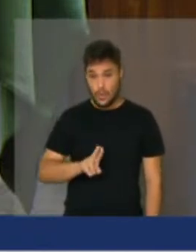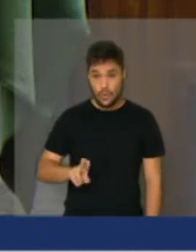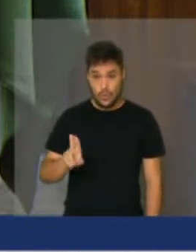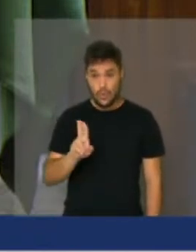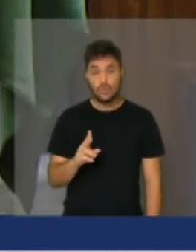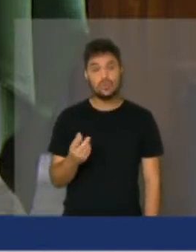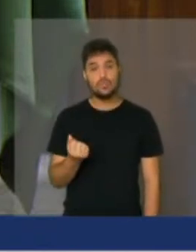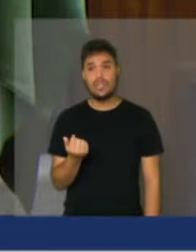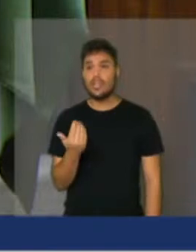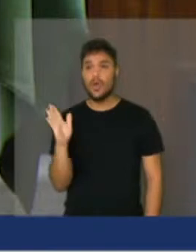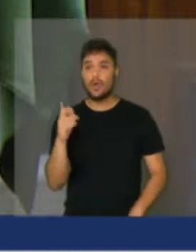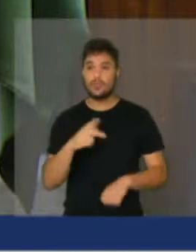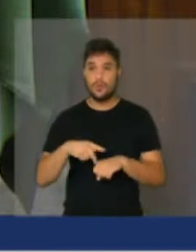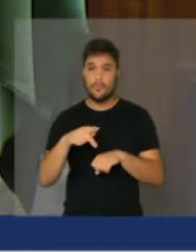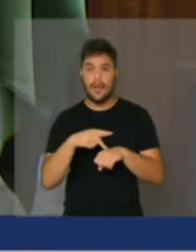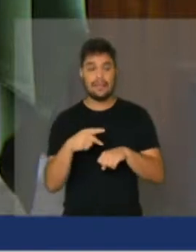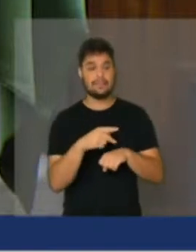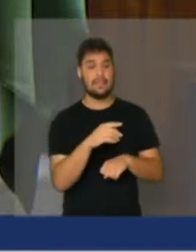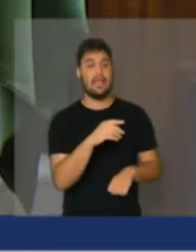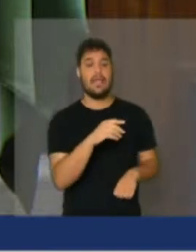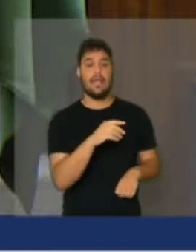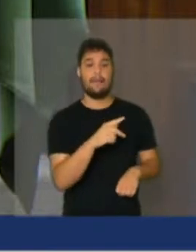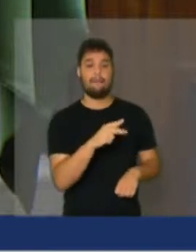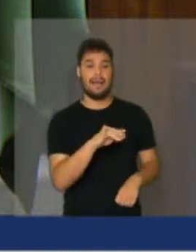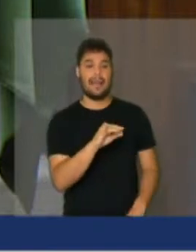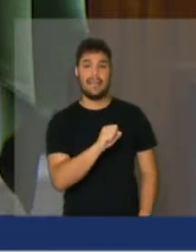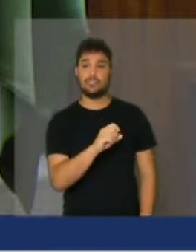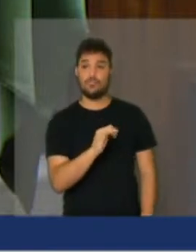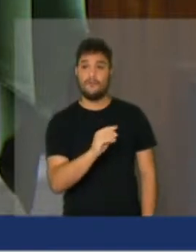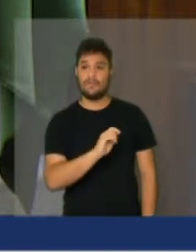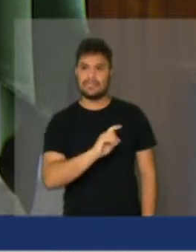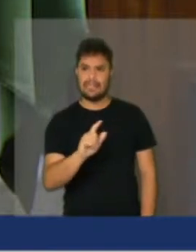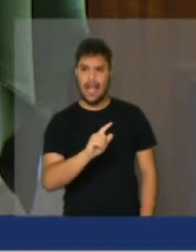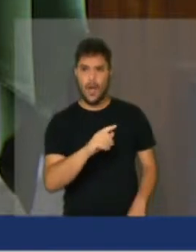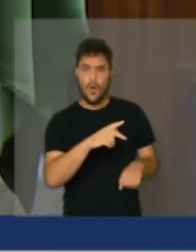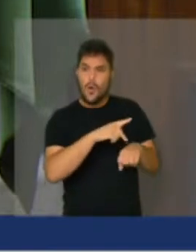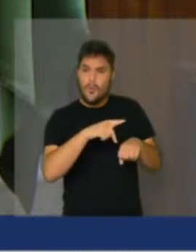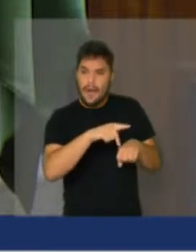EXTERIOR E EM PARAÍSO FISCAL QUE TRAZ TAMBÉM O PRESIDENTE DO BANCO CENTRAL. AGORA COM AUTONOMIA. NÃO PODE SER